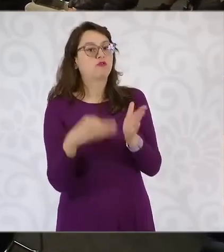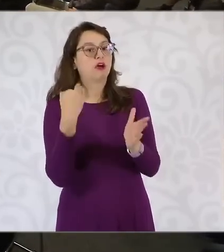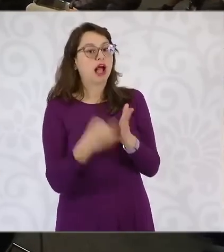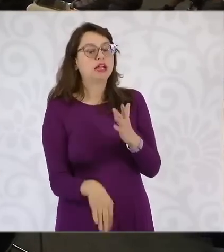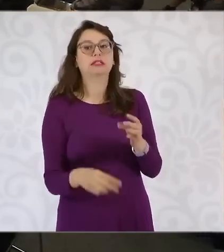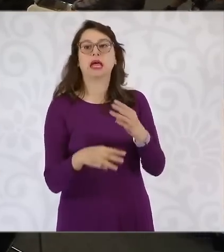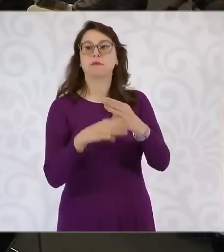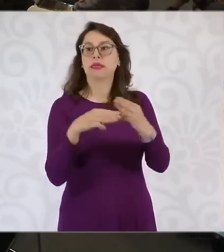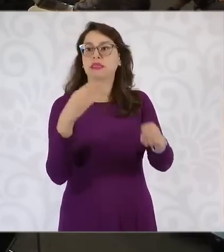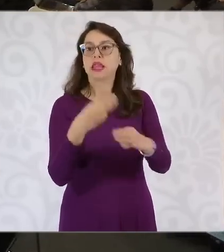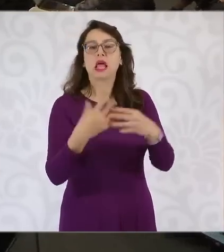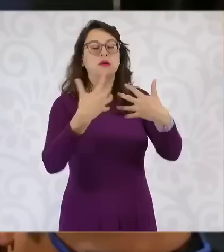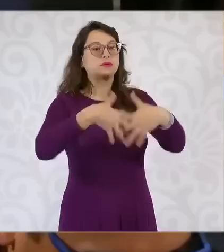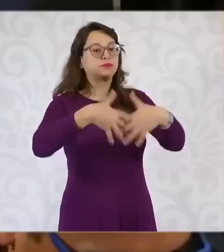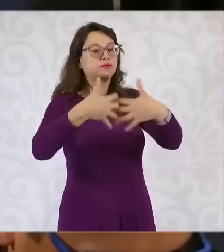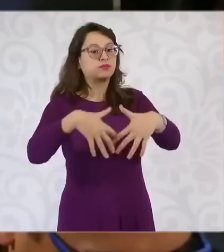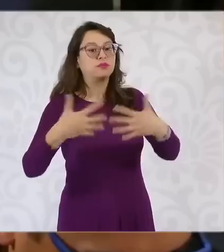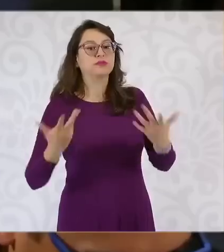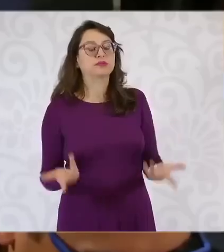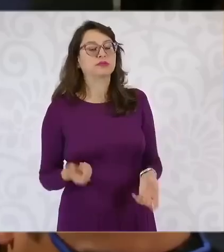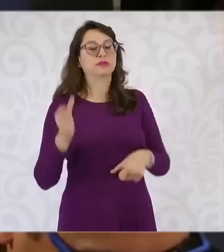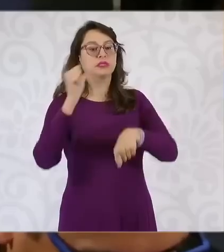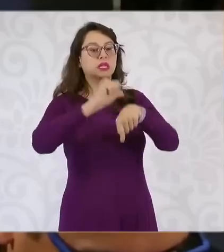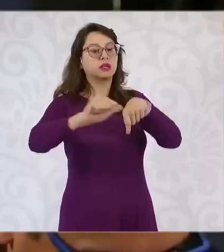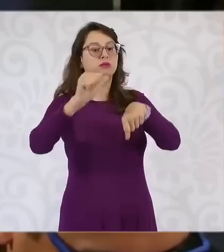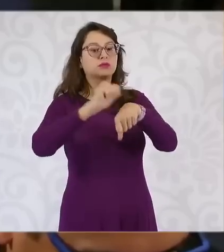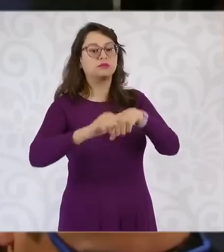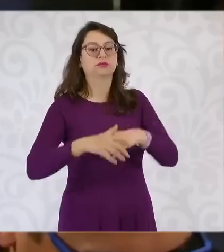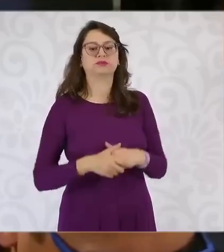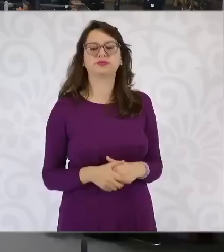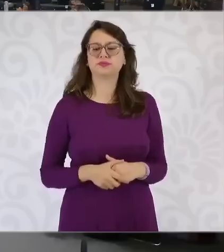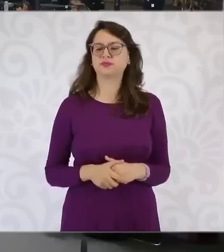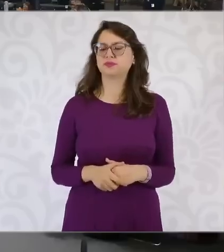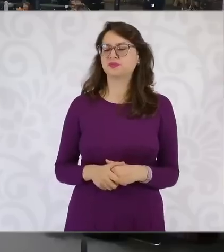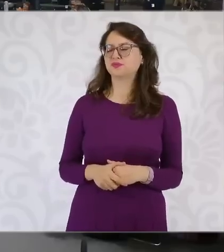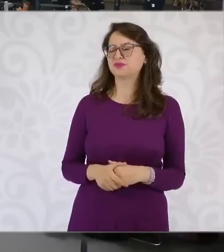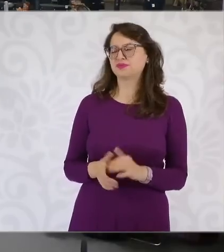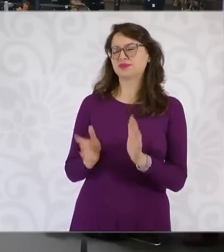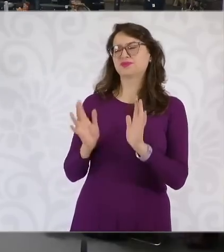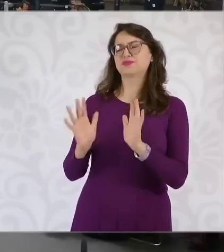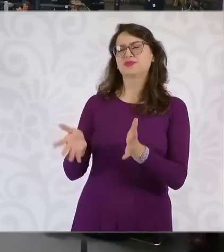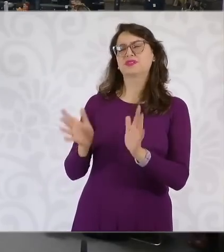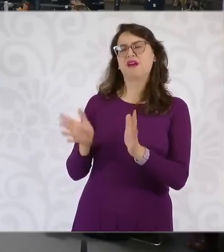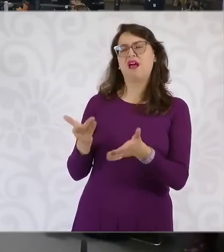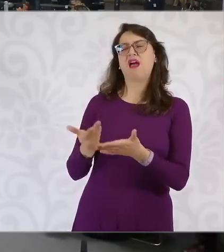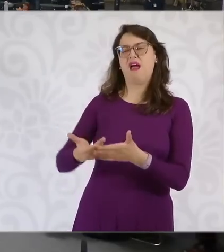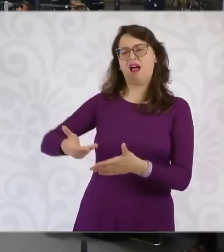que no hay un que están detenidas las cirugías fue ya para allá el el doctor schwartz el director